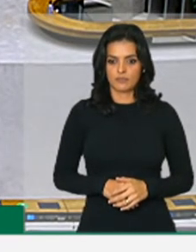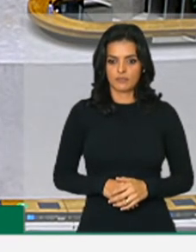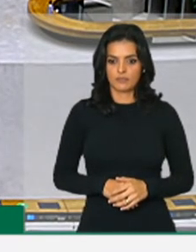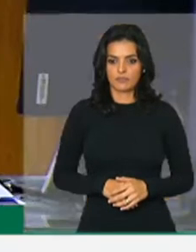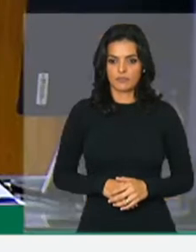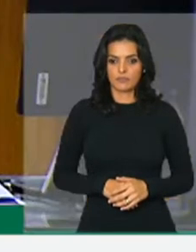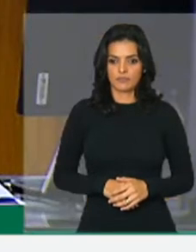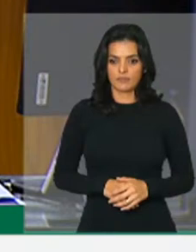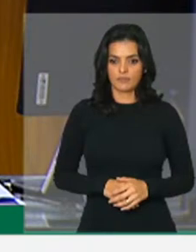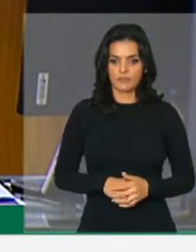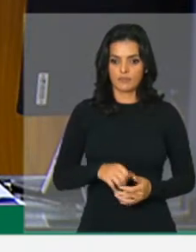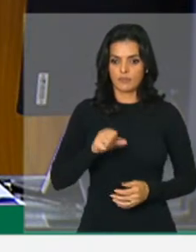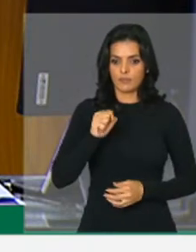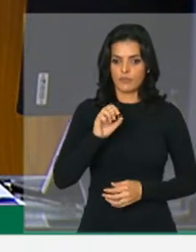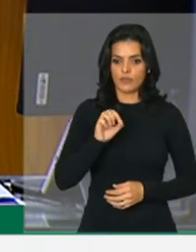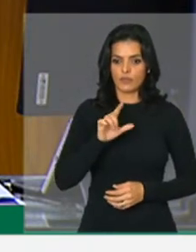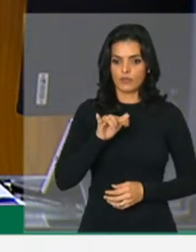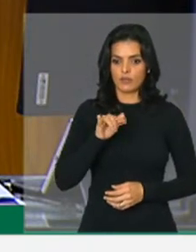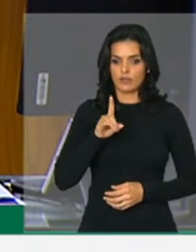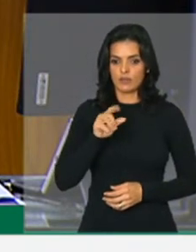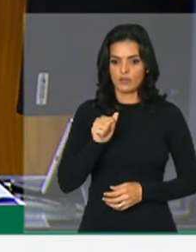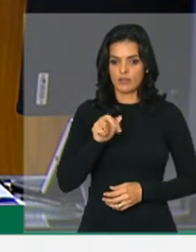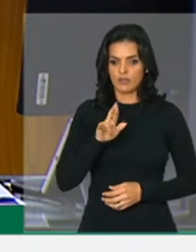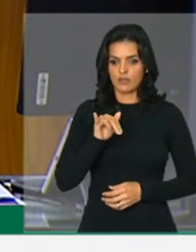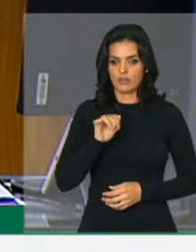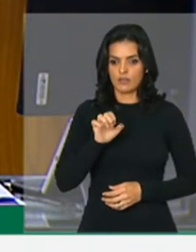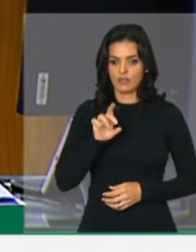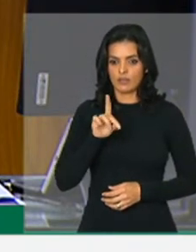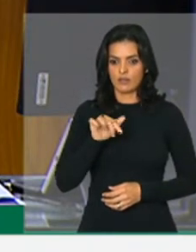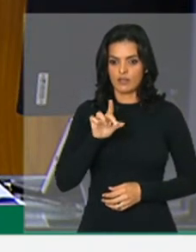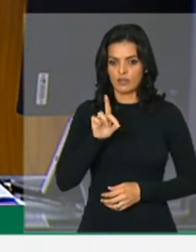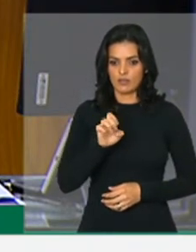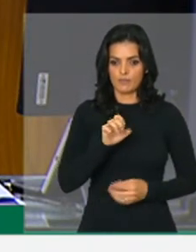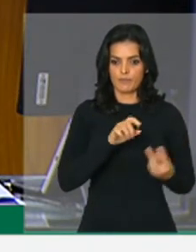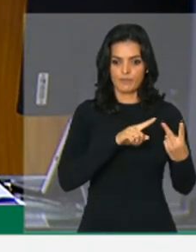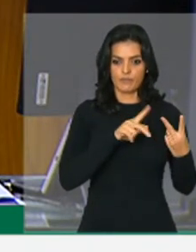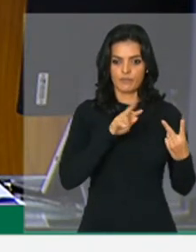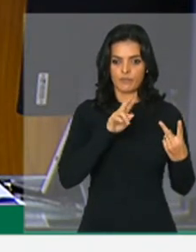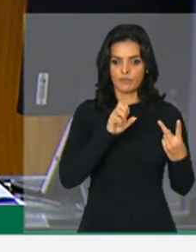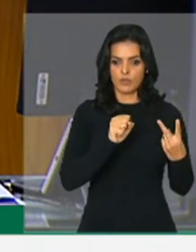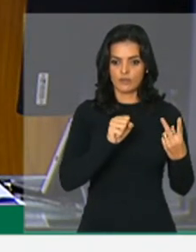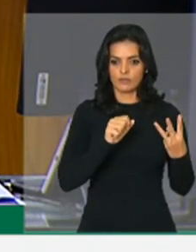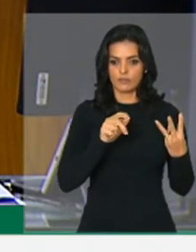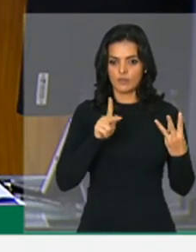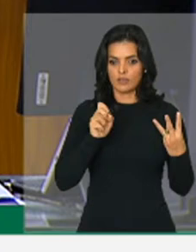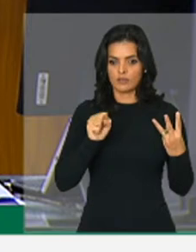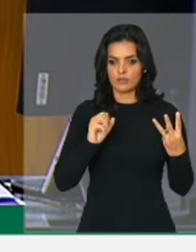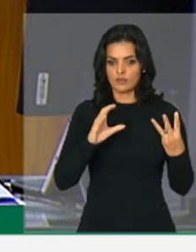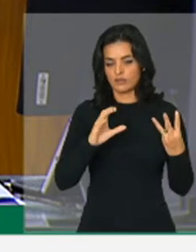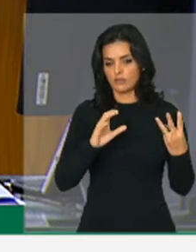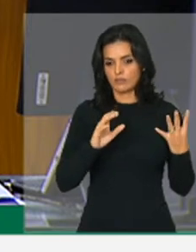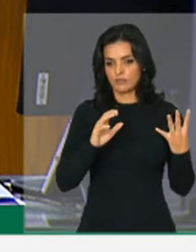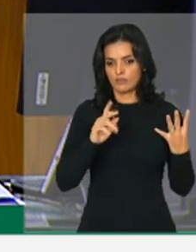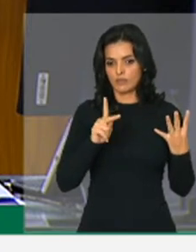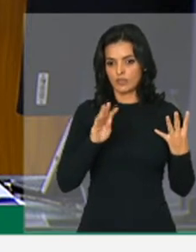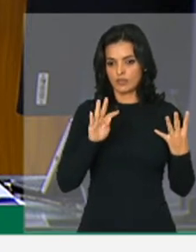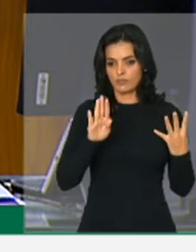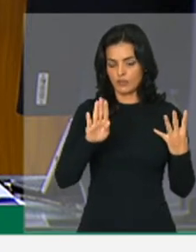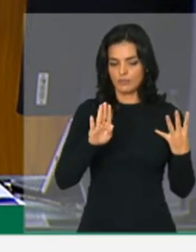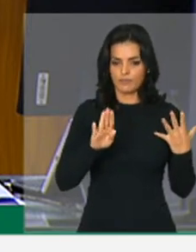PTB? PODEMOS? PRAF PSOL? PSOL, DEPUTADA TALÍRIA. [DEPUTADO]: NÃO. -- [PRESIDENTE]: NÃO. NOVO? -- [DEPUTADO]: NOVO É